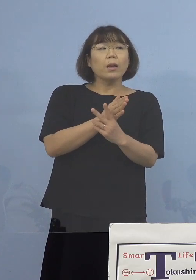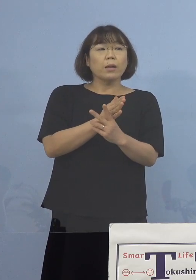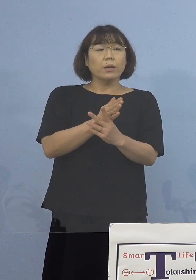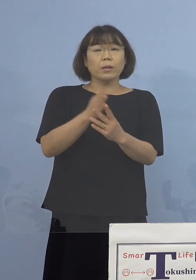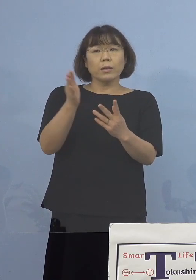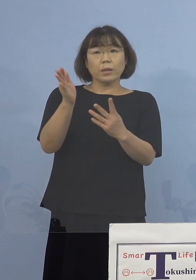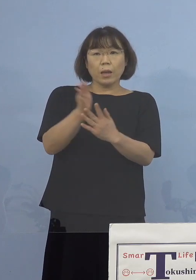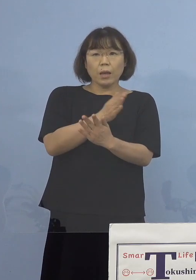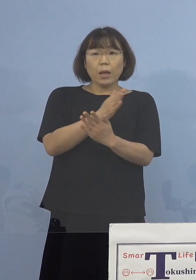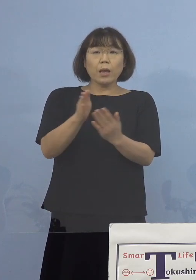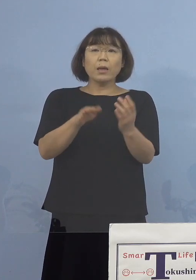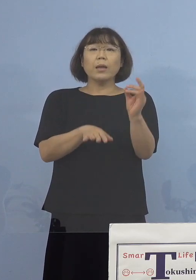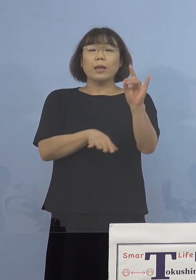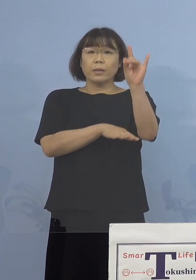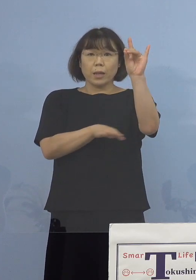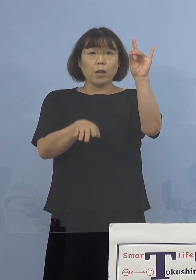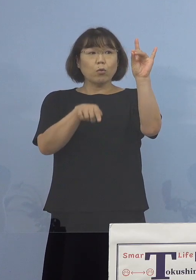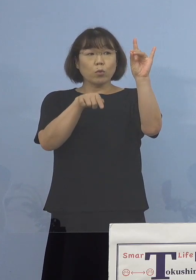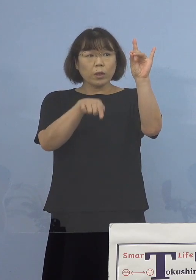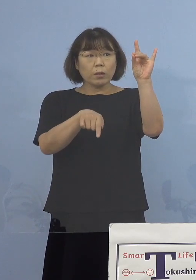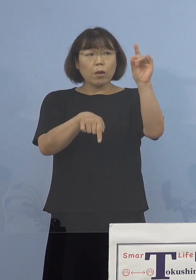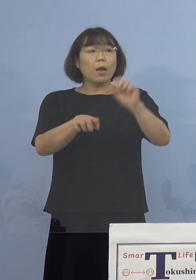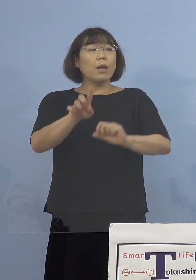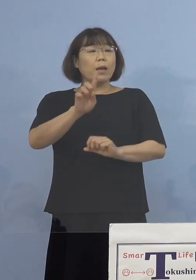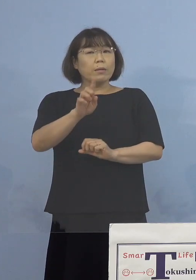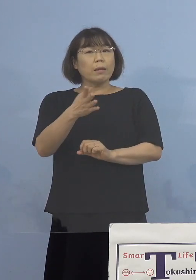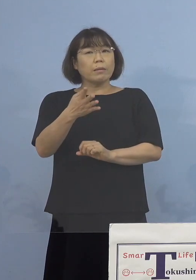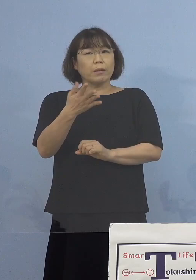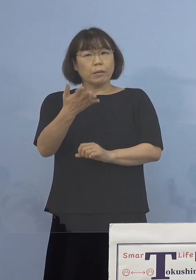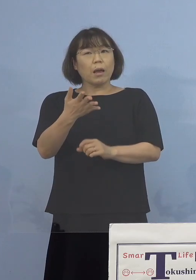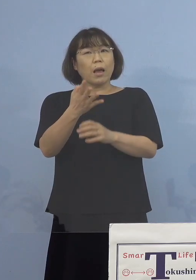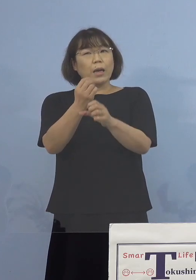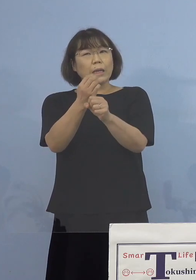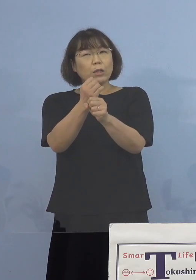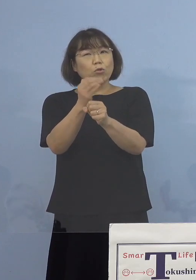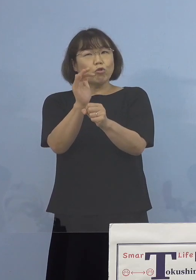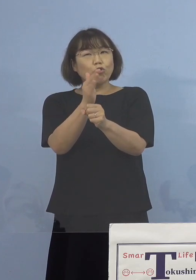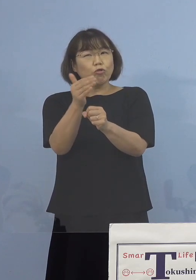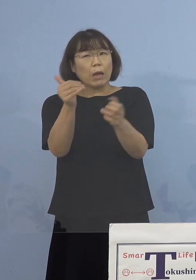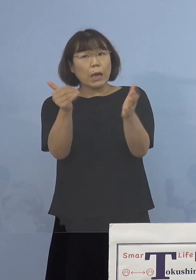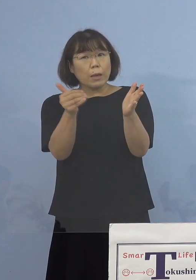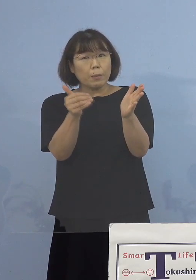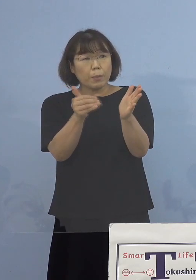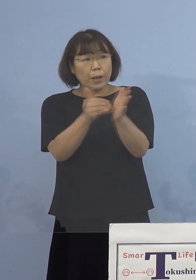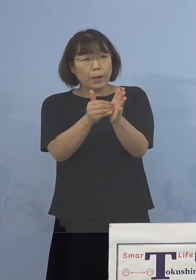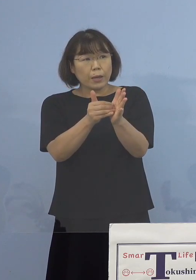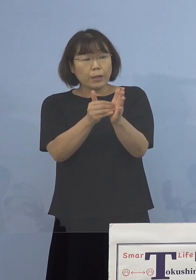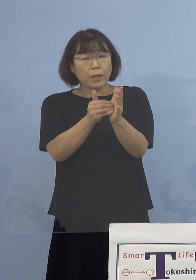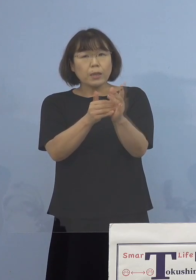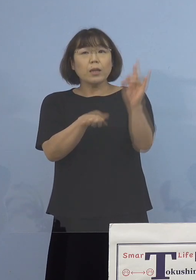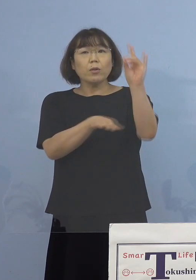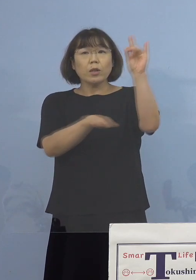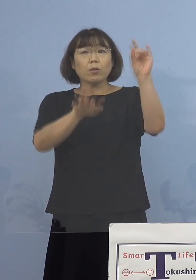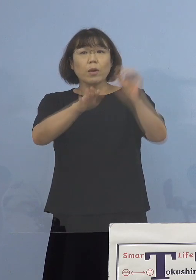判断の基準として、何かいつ頃までに というような基準ございますか